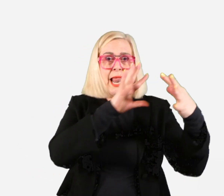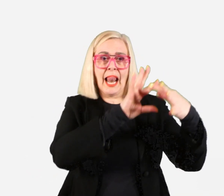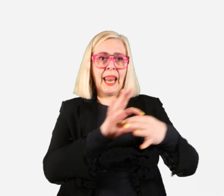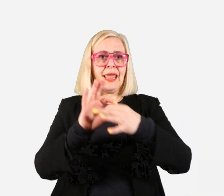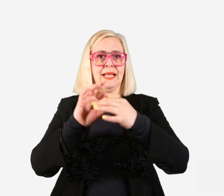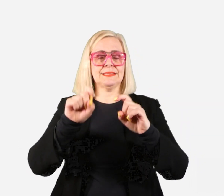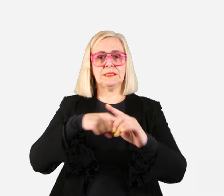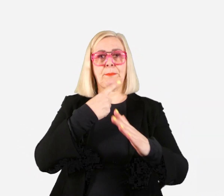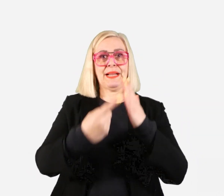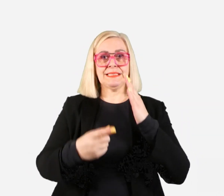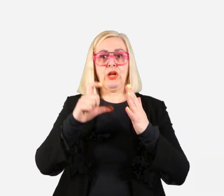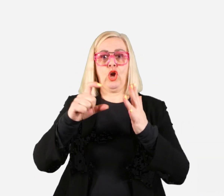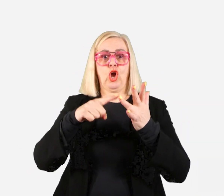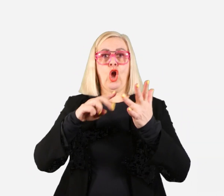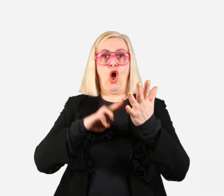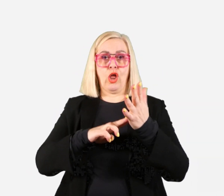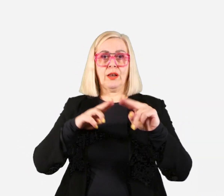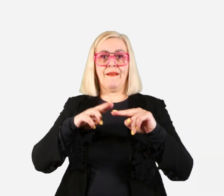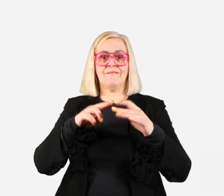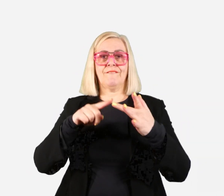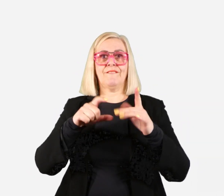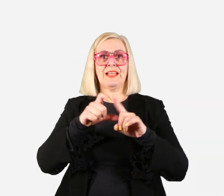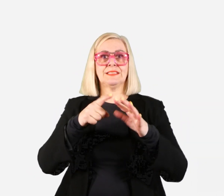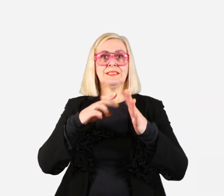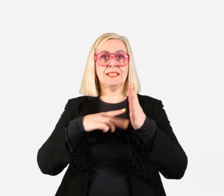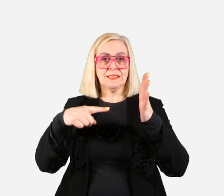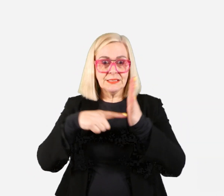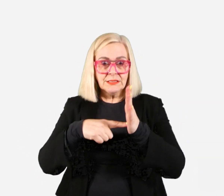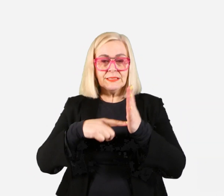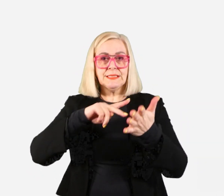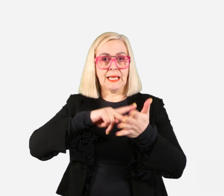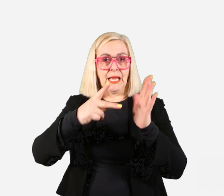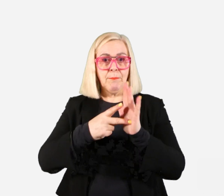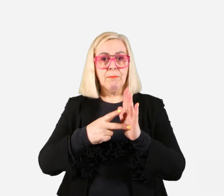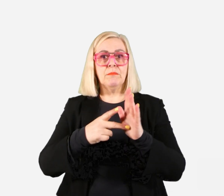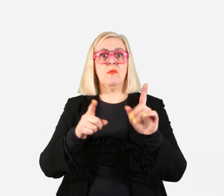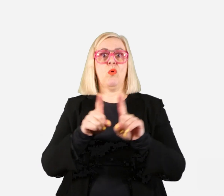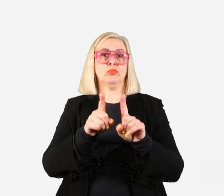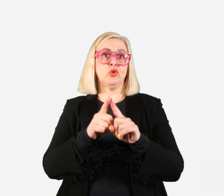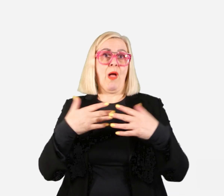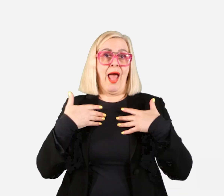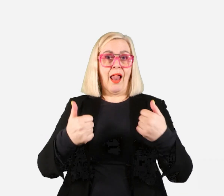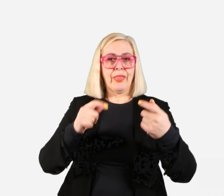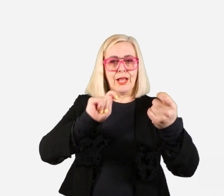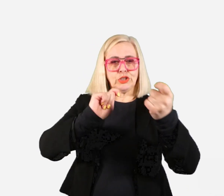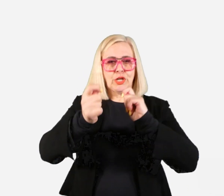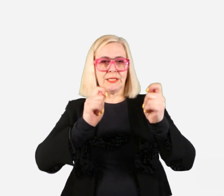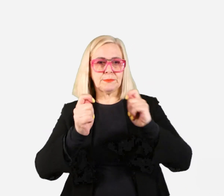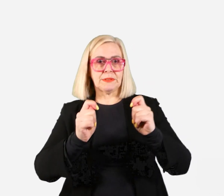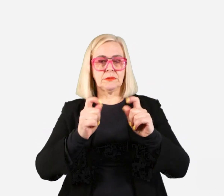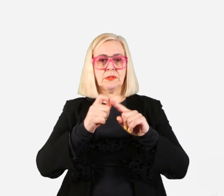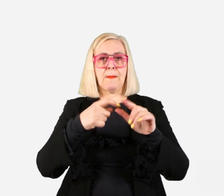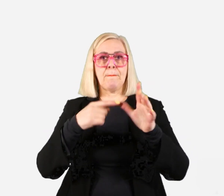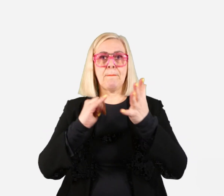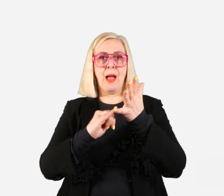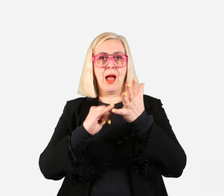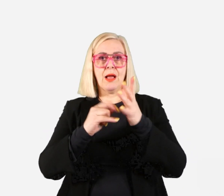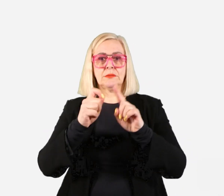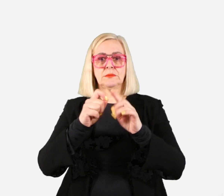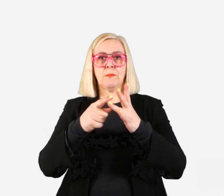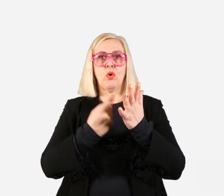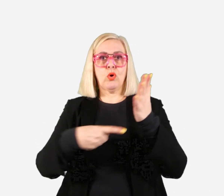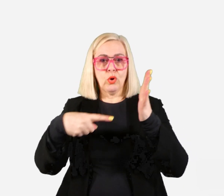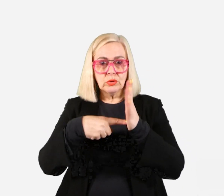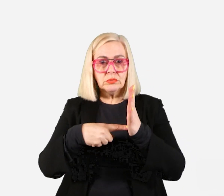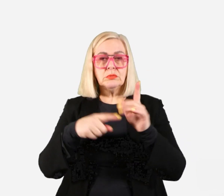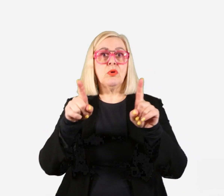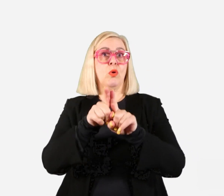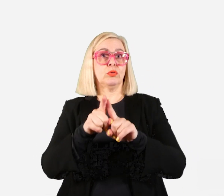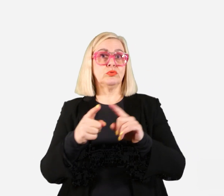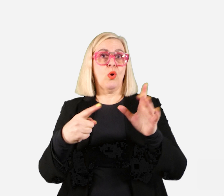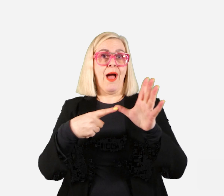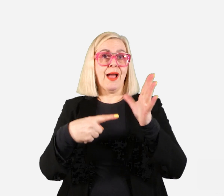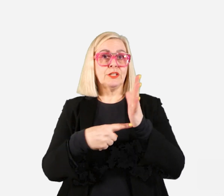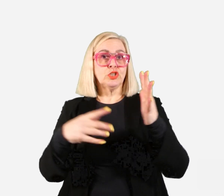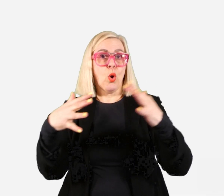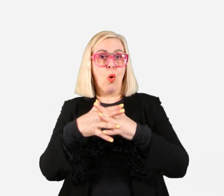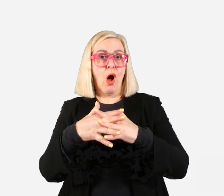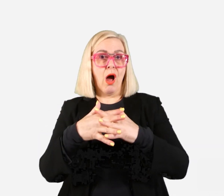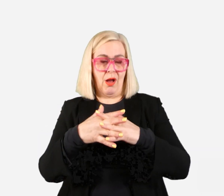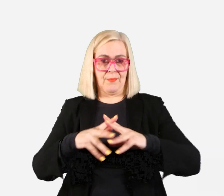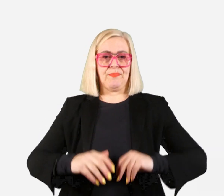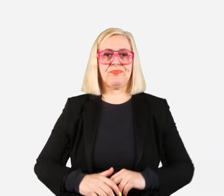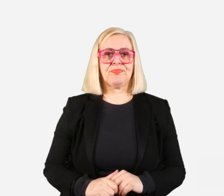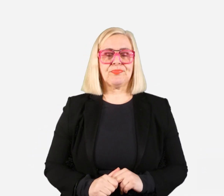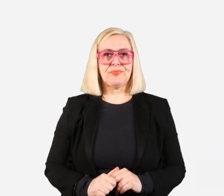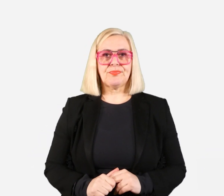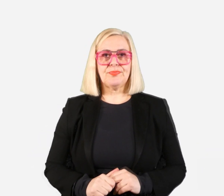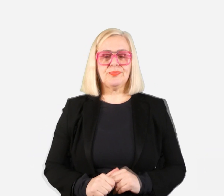a gallwn ddarparu gwybodaeth am y cynllun Hyderus o ran Anabledd, y pasbort addasu iechyd, a mynediad at waith.